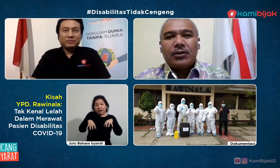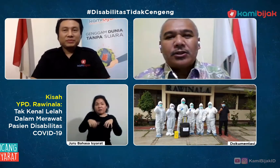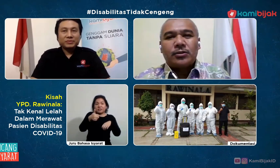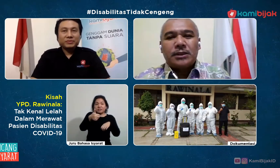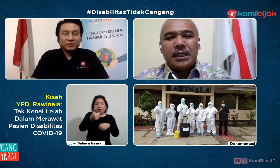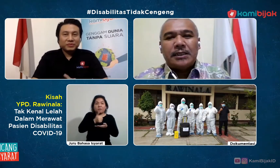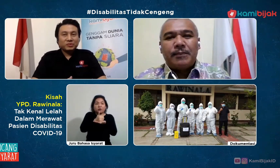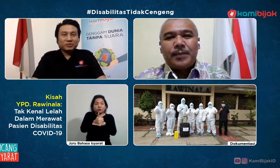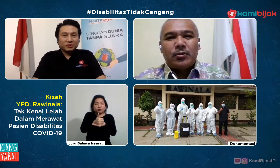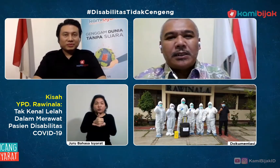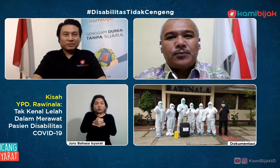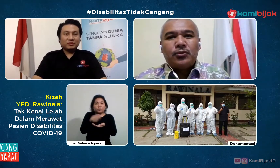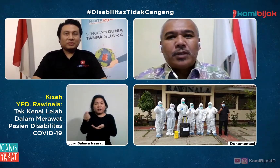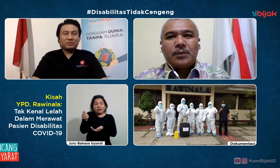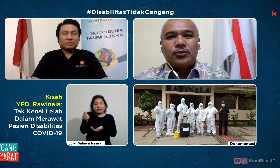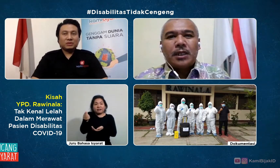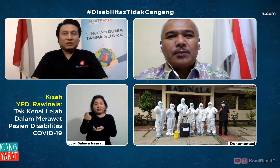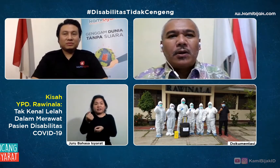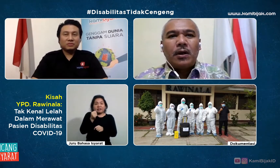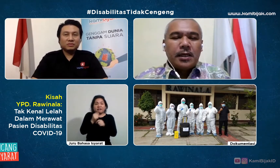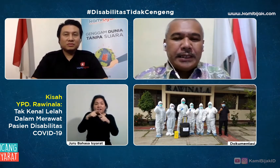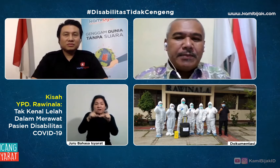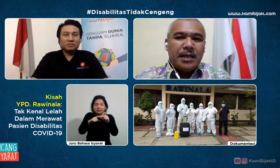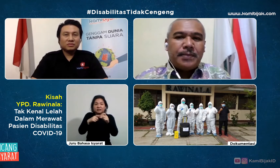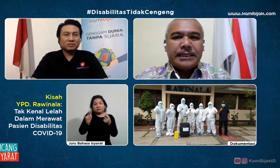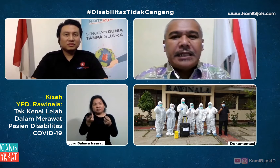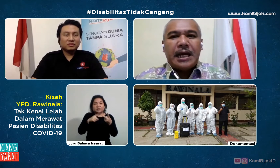Kemudian Kalau kesulitan dalam pemenuhan kebutuhan-kebutuhan pokok minimal